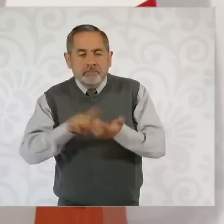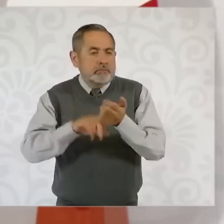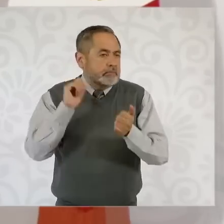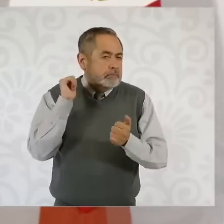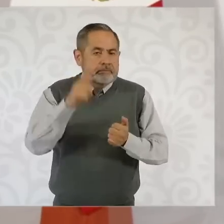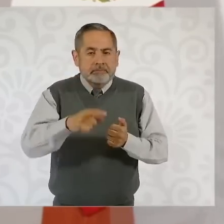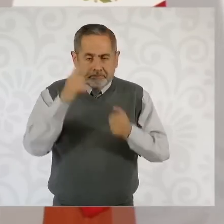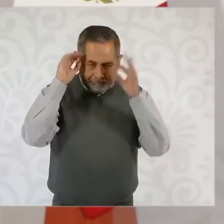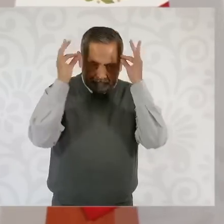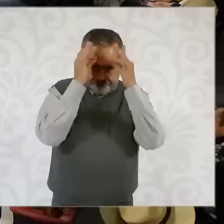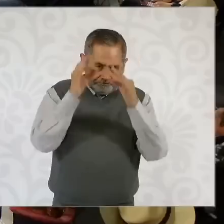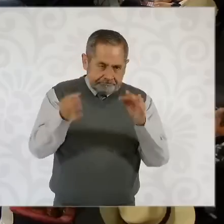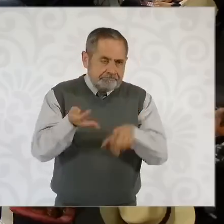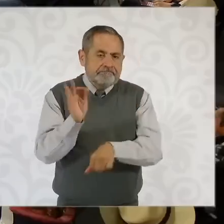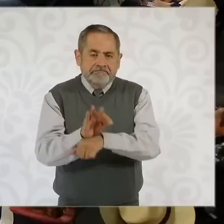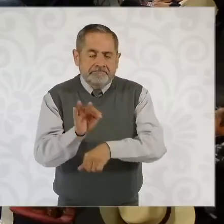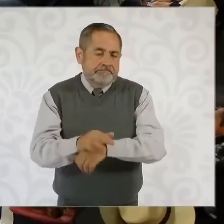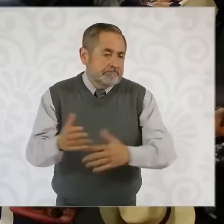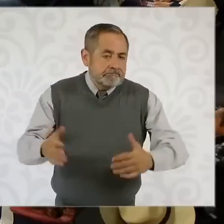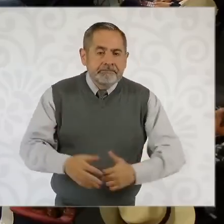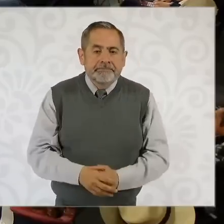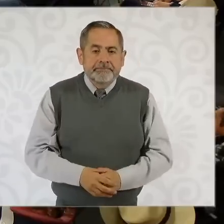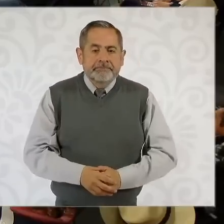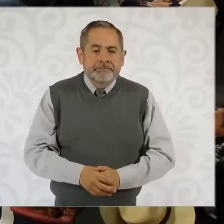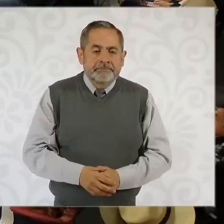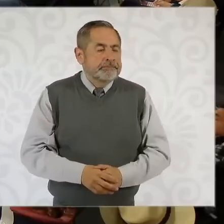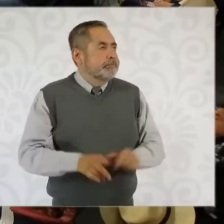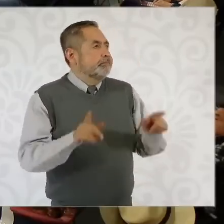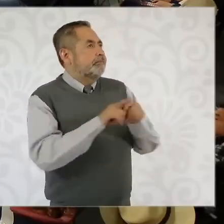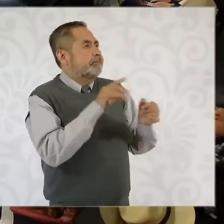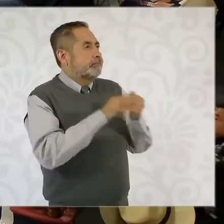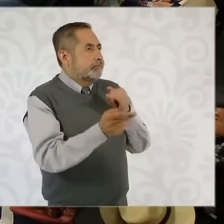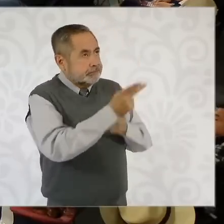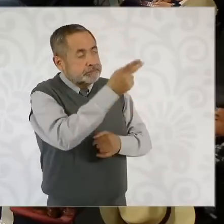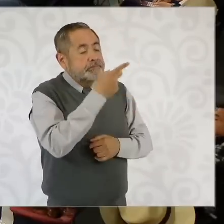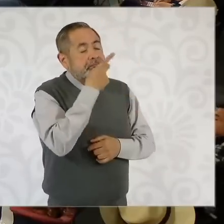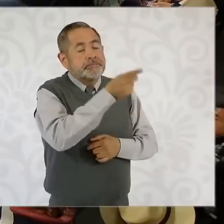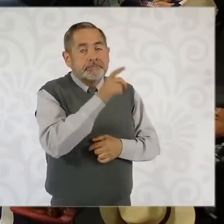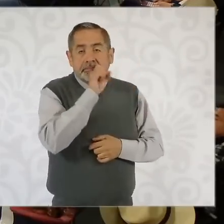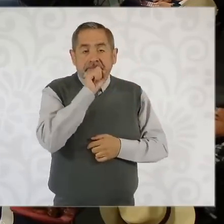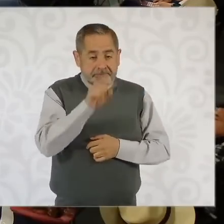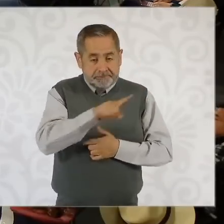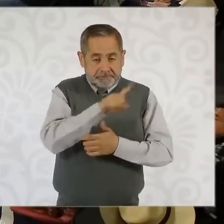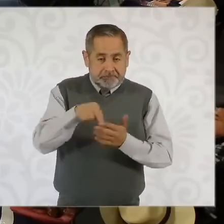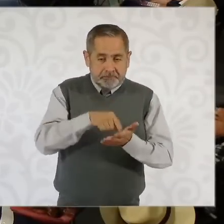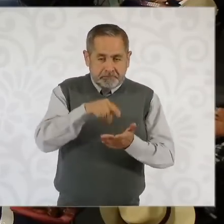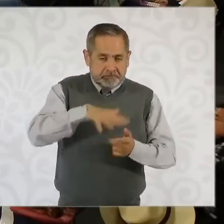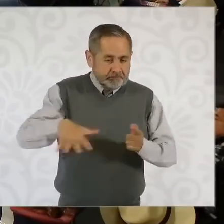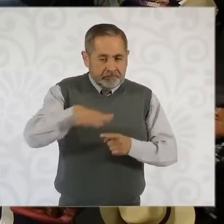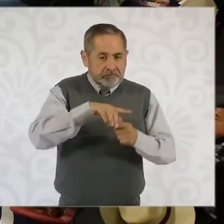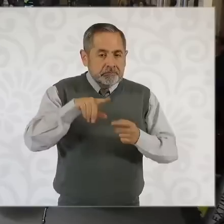y solamente complementar que en este este lugar que es de una asociación civil ya constituida